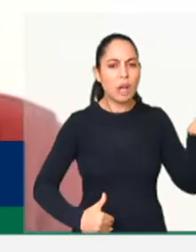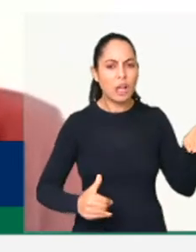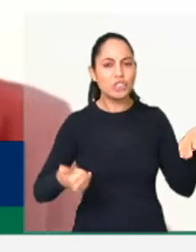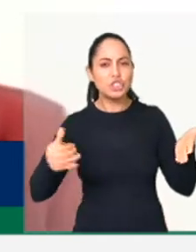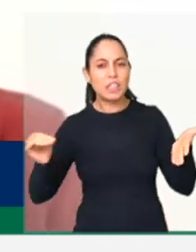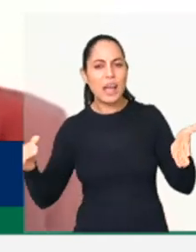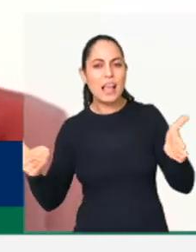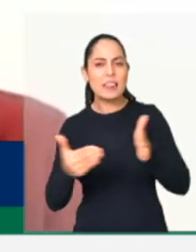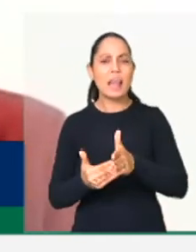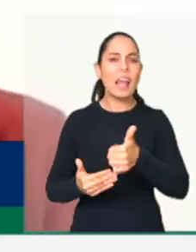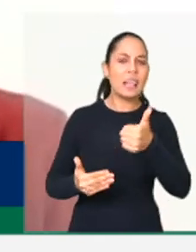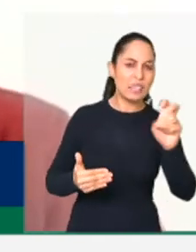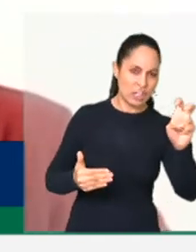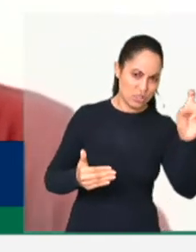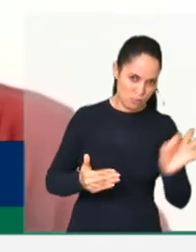SEM.... SEM AS CONTAS SEM TRANSPARÊNCIA NECESSÁRIA